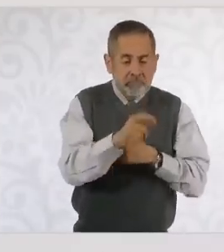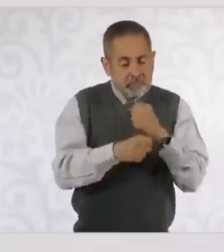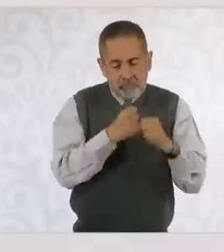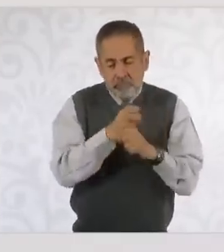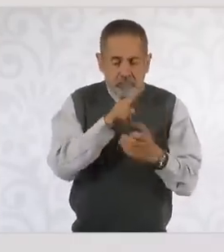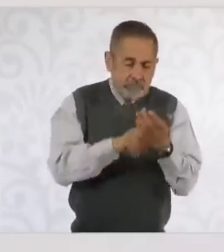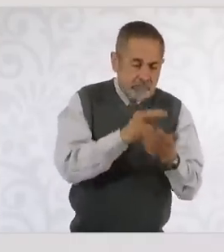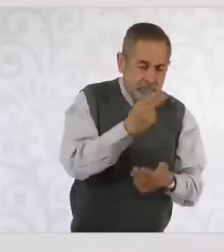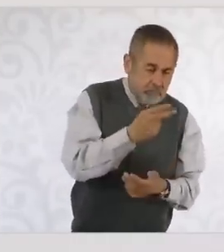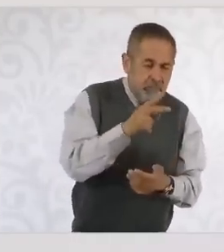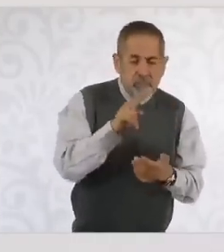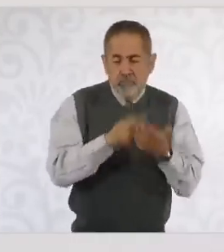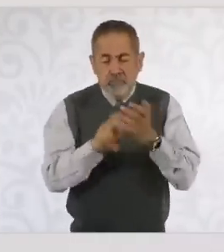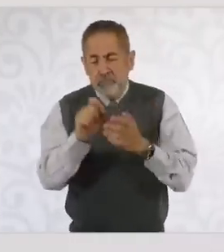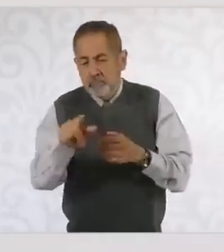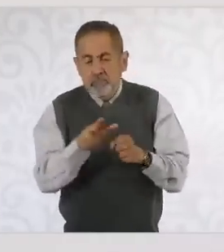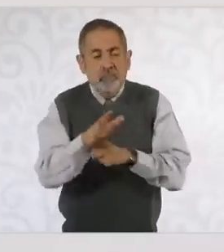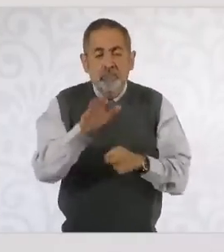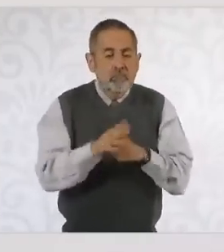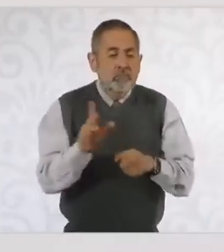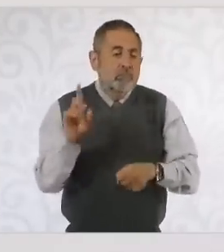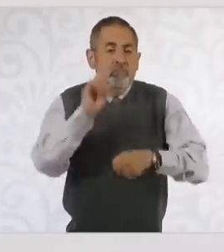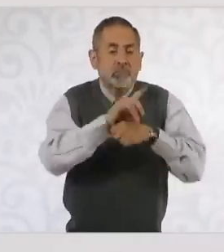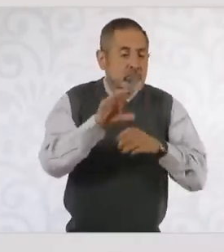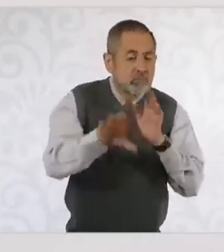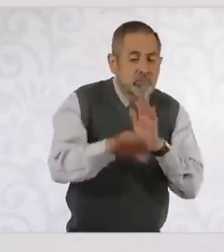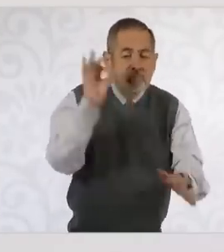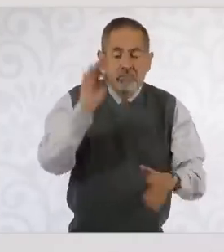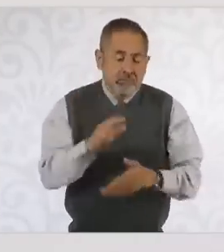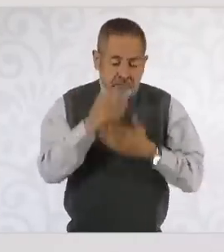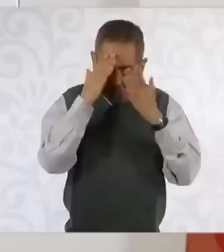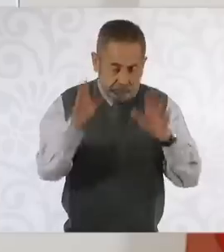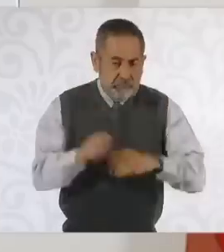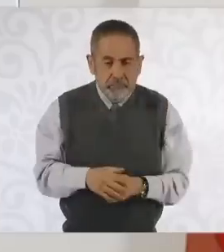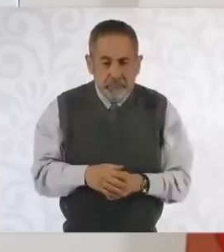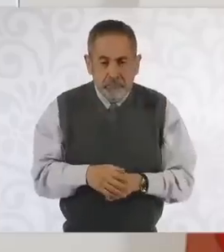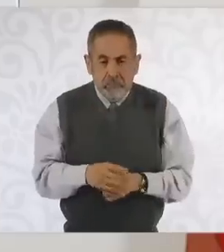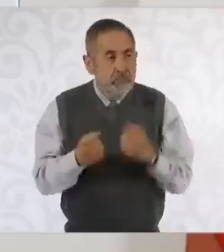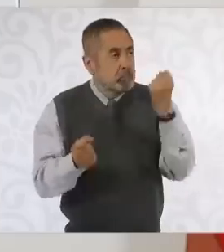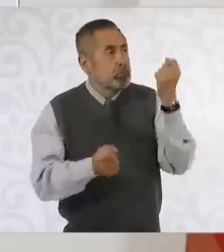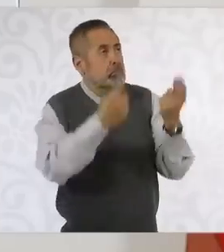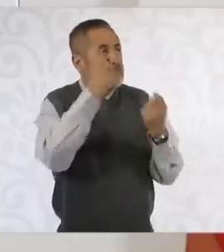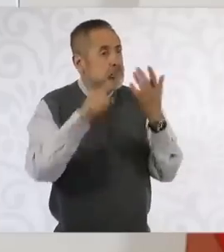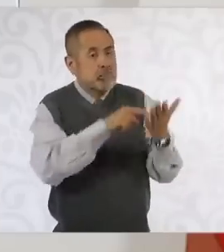ahora entonces en algunos lugares donde se puede trabajar con los tribunales estatales trabajamos